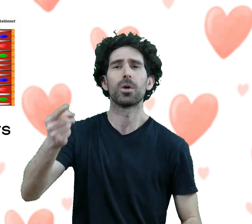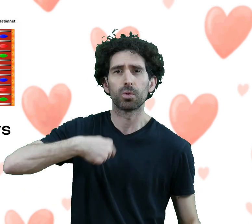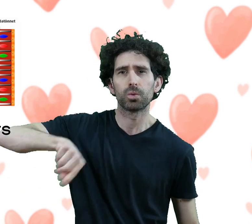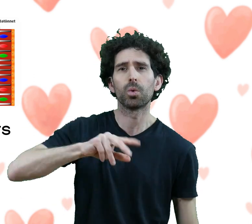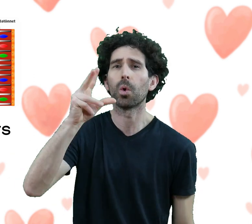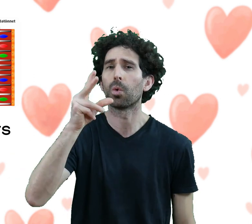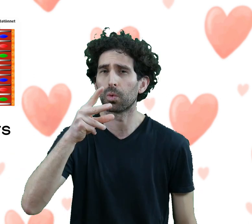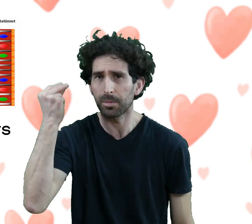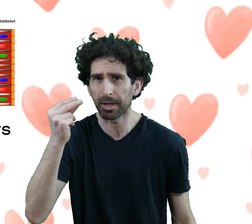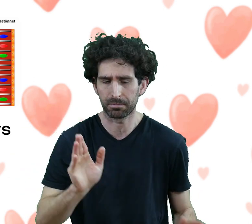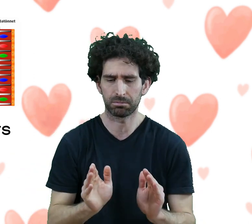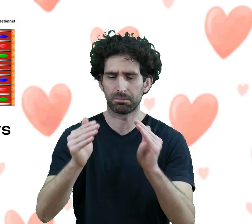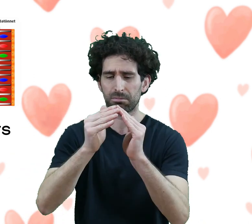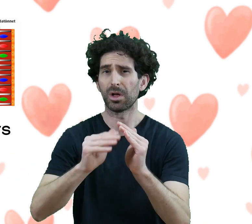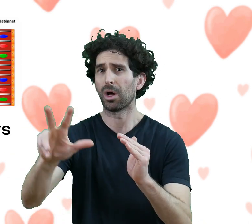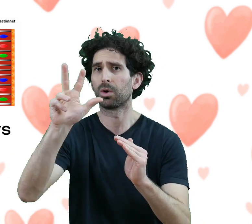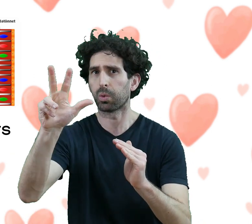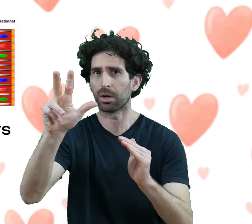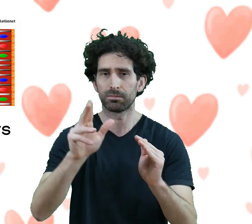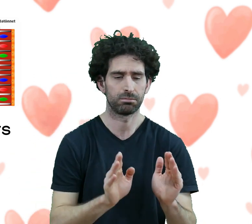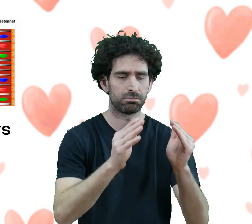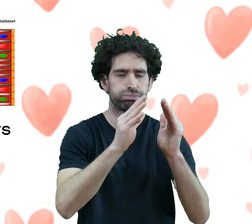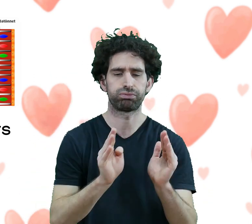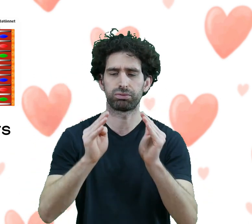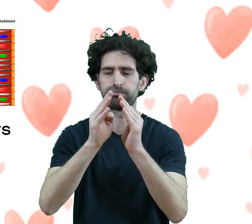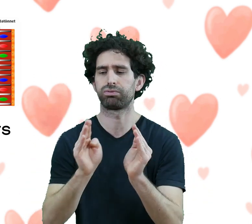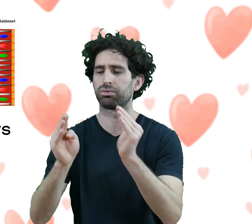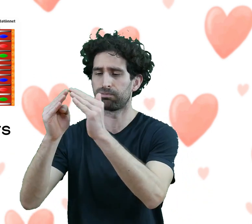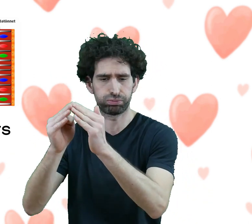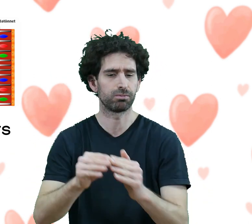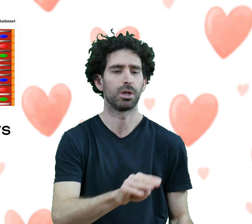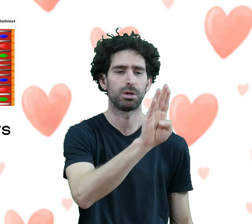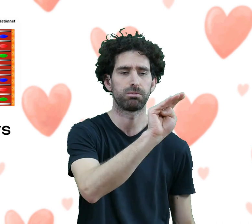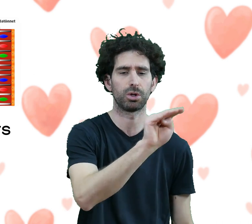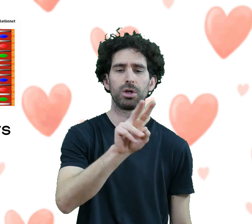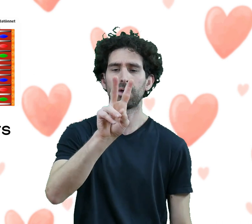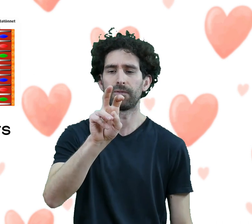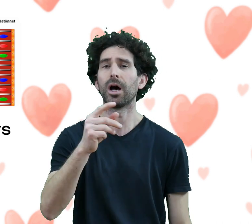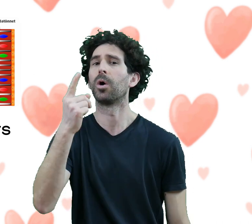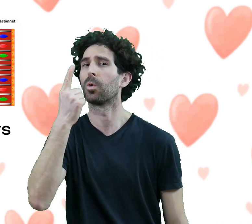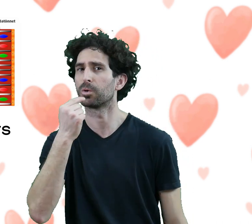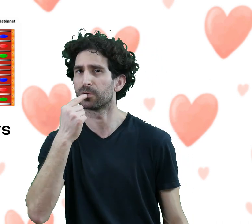Nous, les humains, avons trois cônes : bleu, vert et rouge.